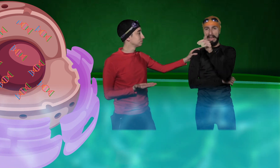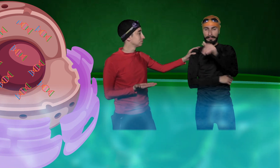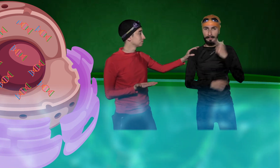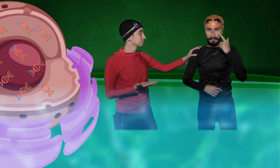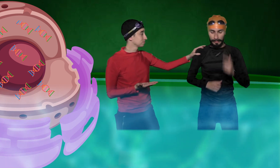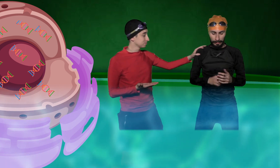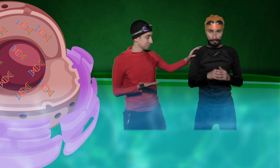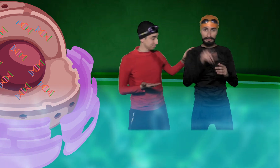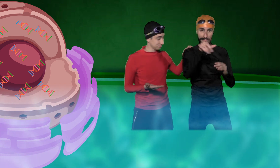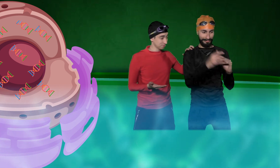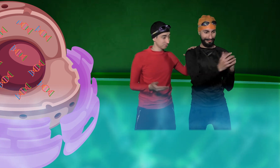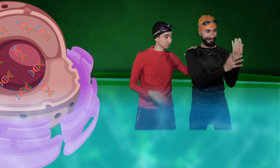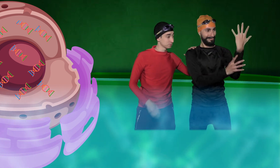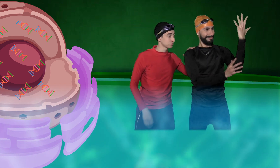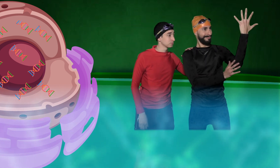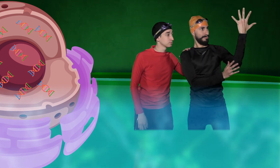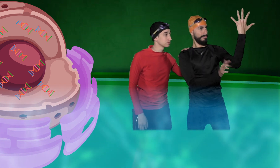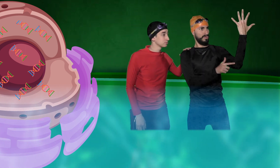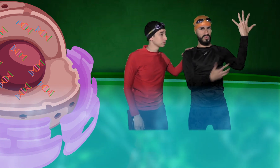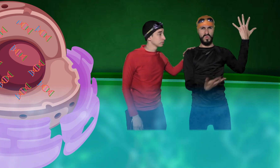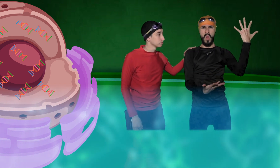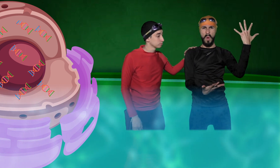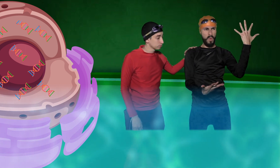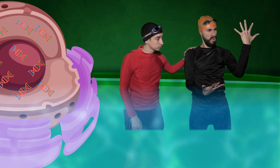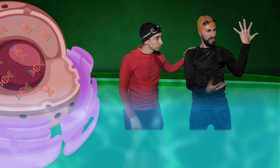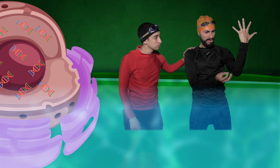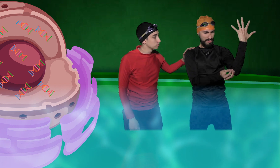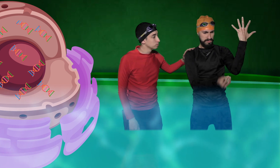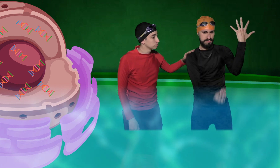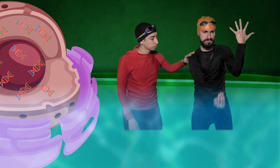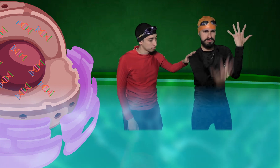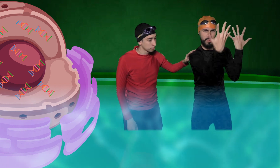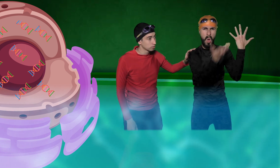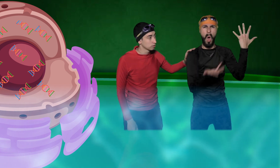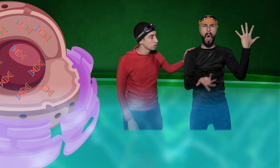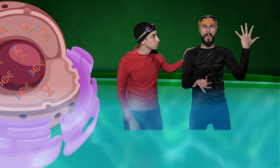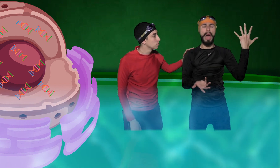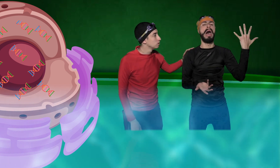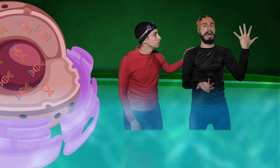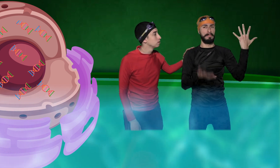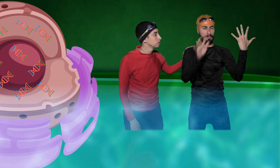Ya sé, puede ser como se reproducen las plantas,